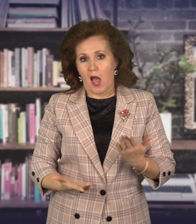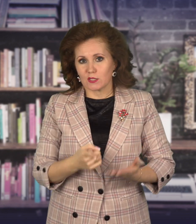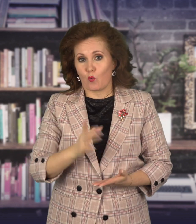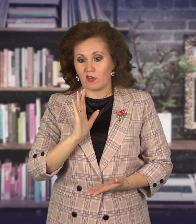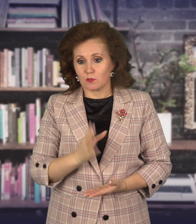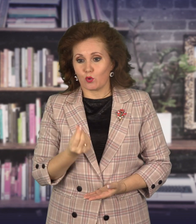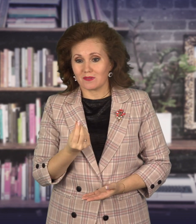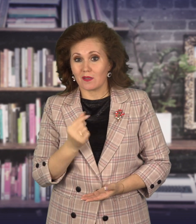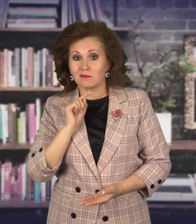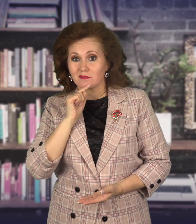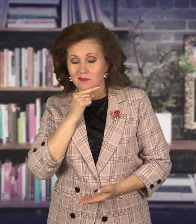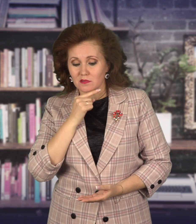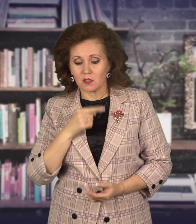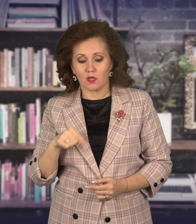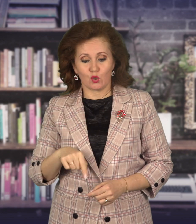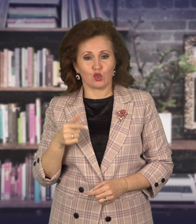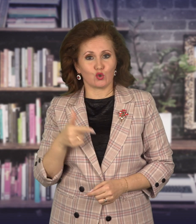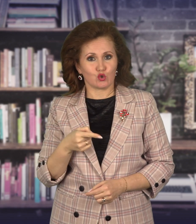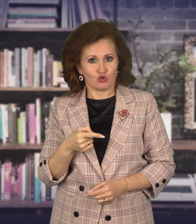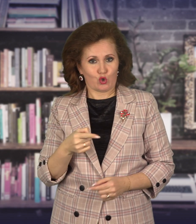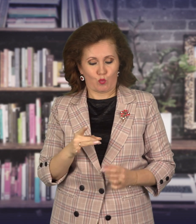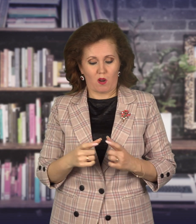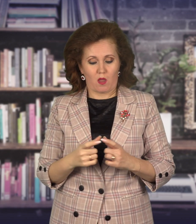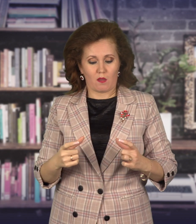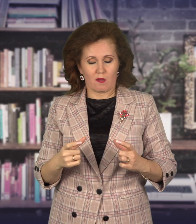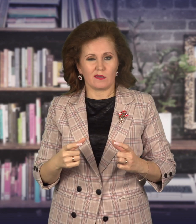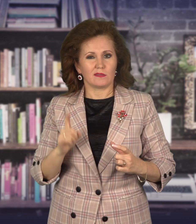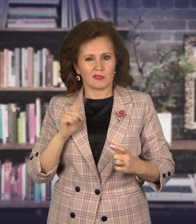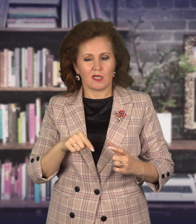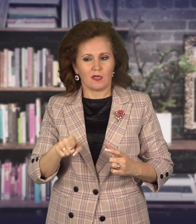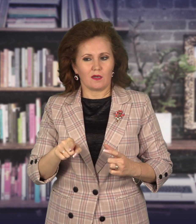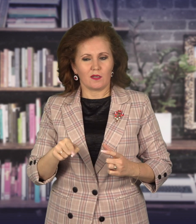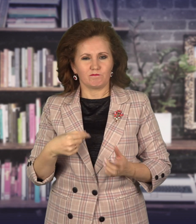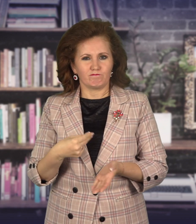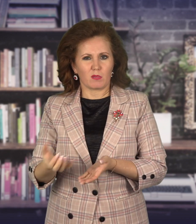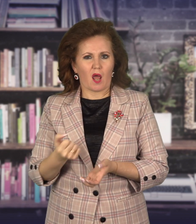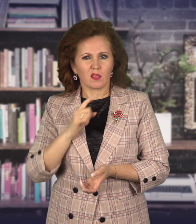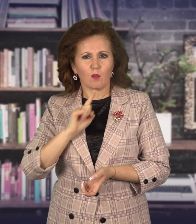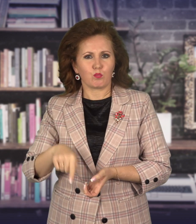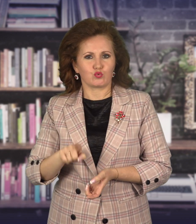А если у вас будет ограниченная сумма - например тысяча рублей -